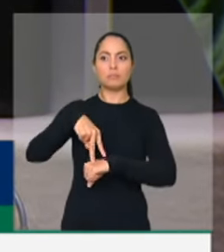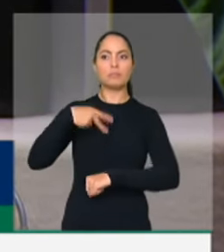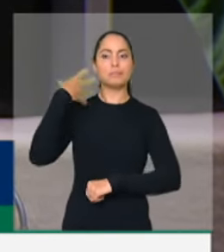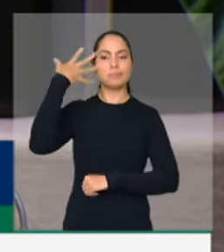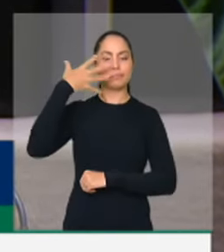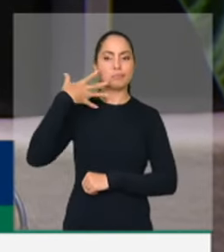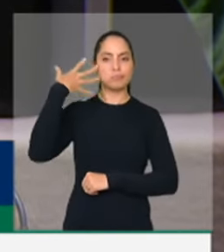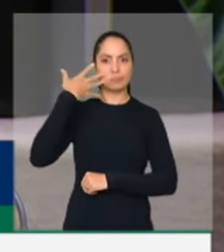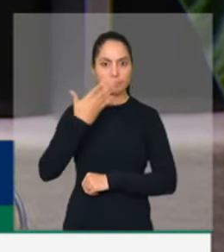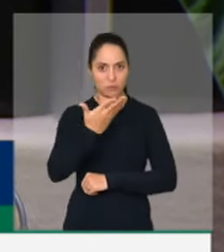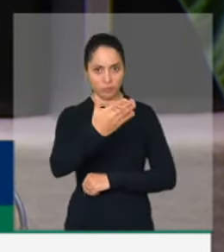DIZER QUE A JUSTIÇA TARDA E PORTANTO FALHA MAS ELA SEMPRE